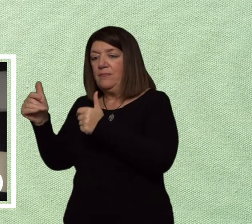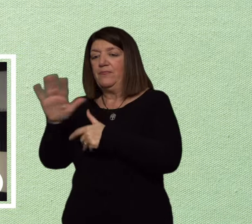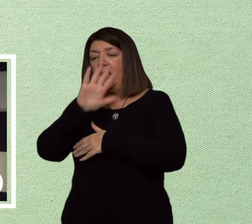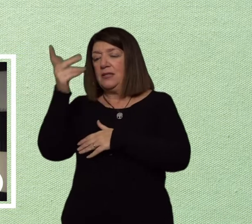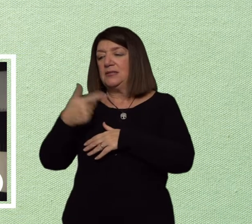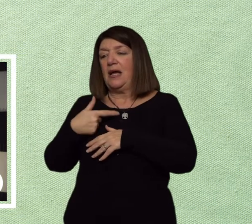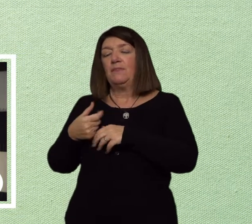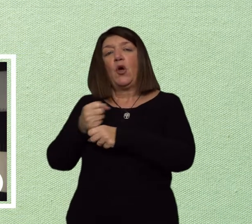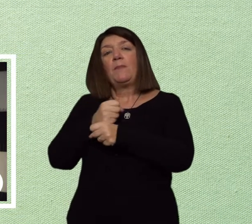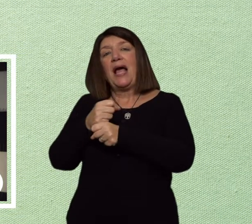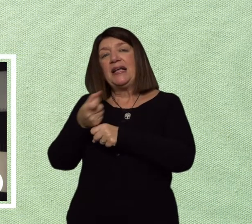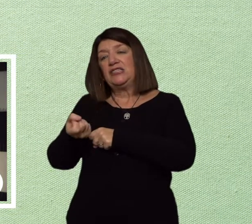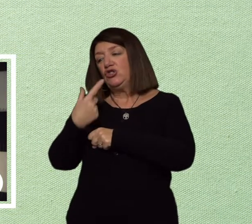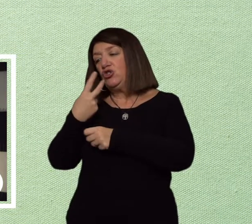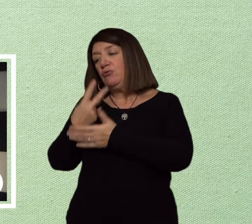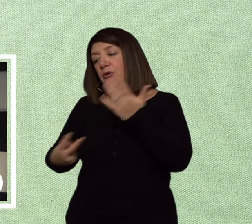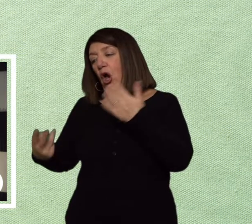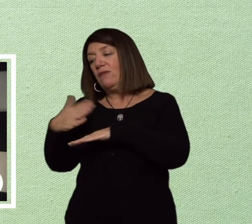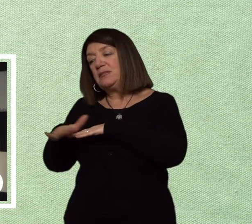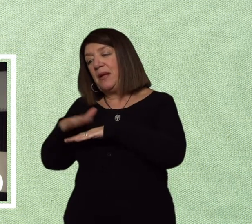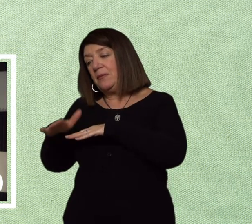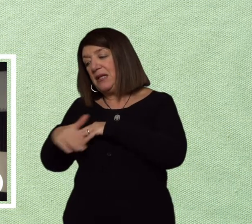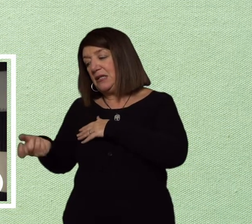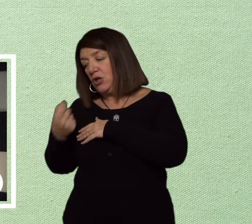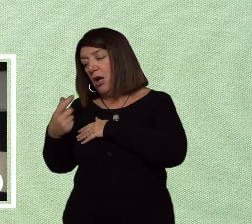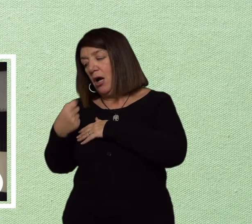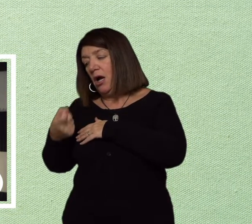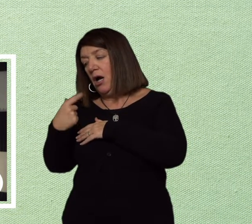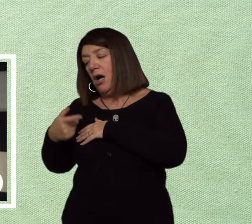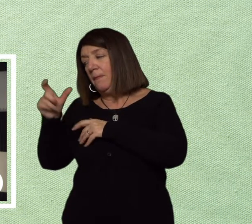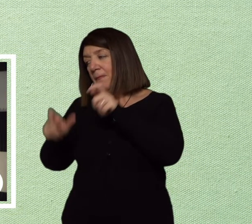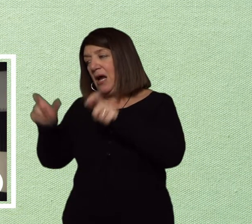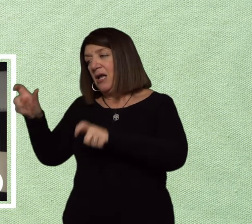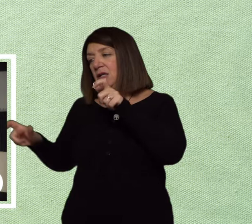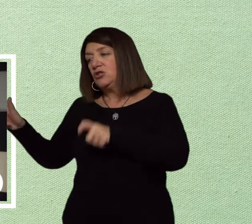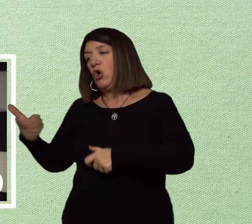sperimentazioni e di per sé il maggior numero di soggetti che si sottopone alle sperimentazioni è